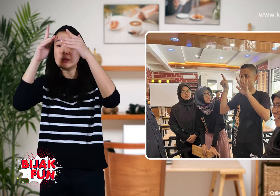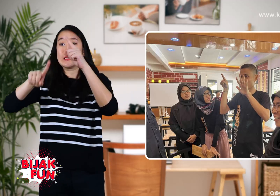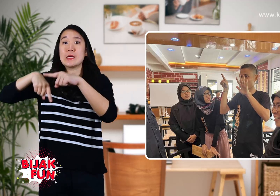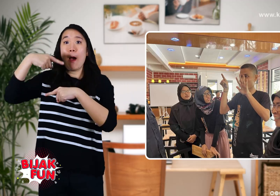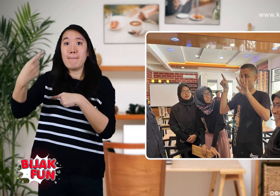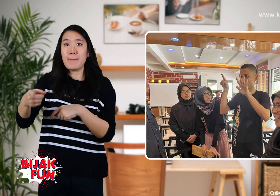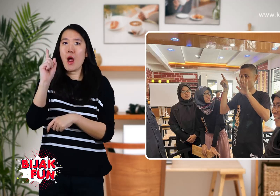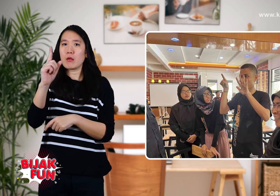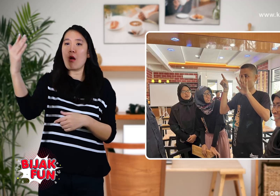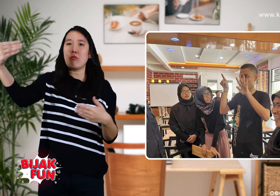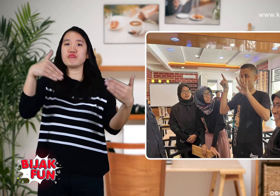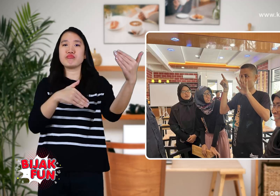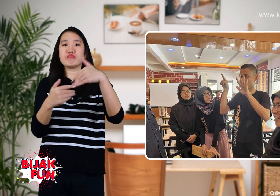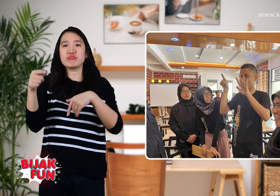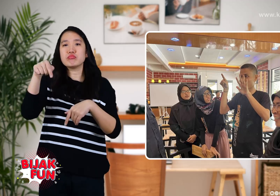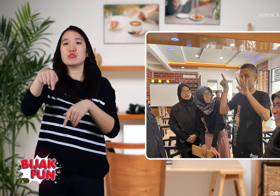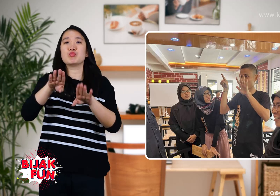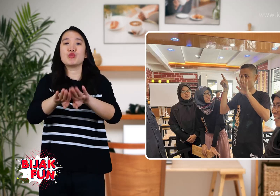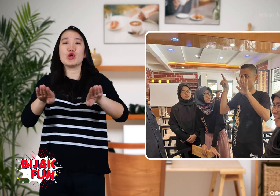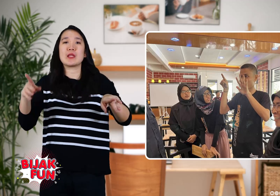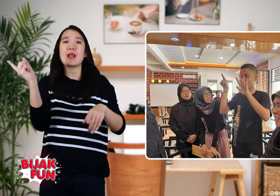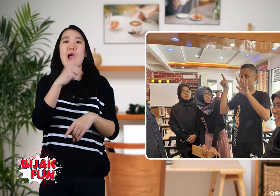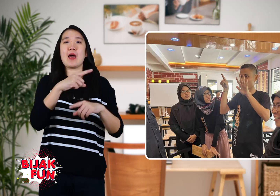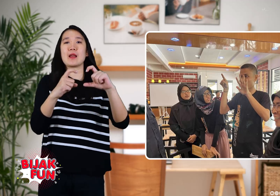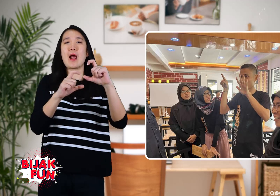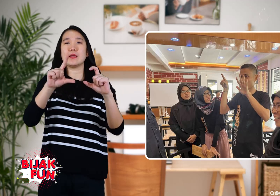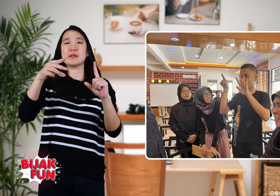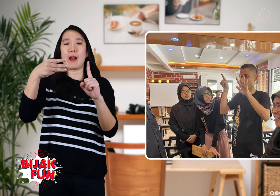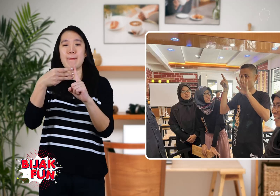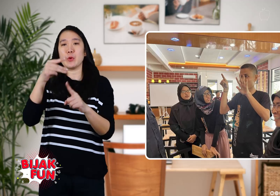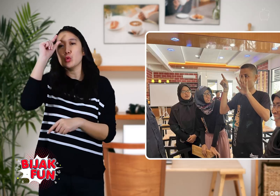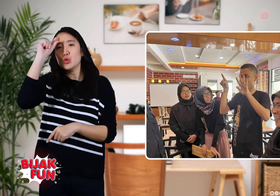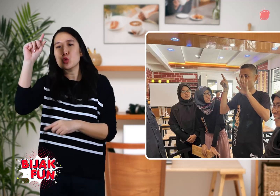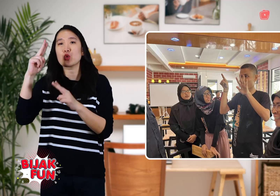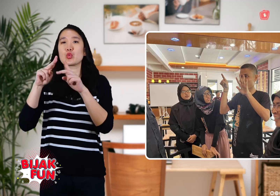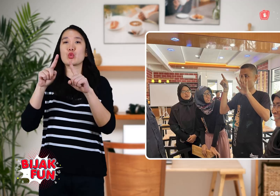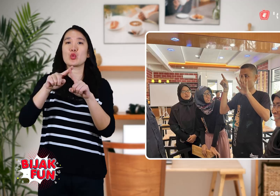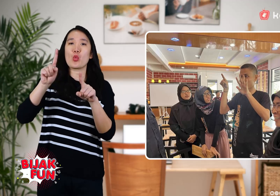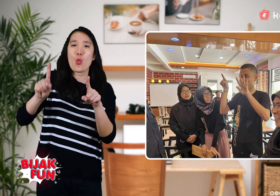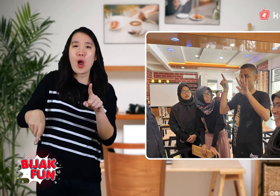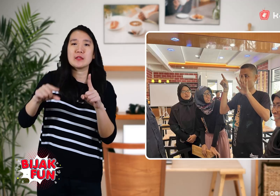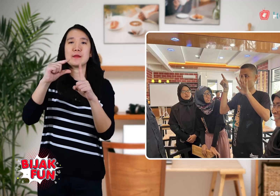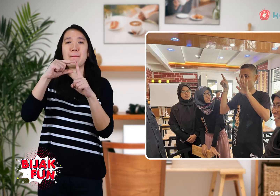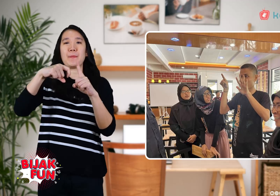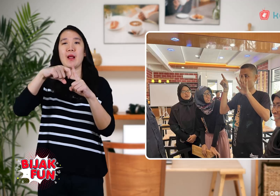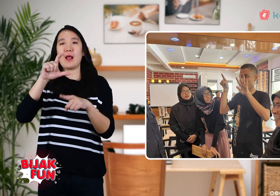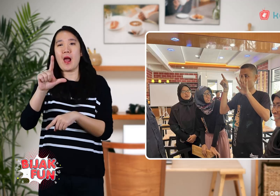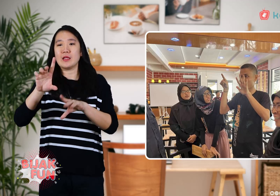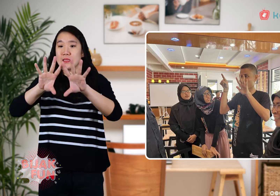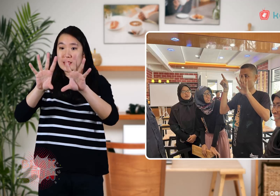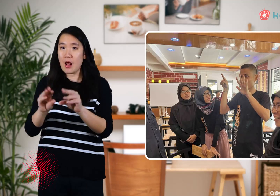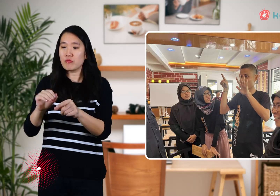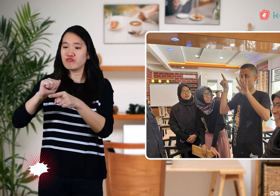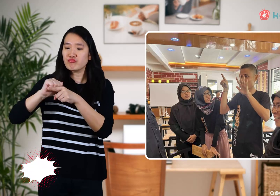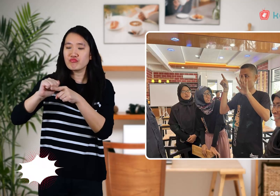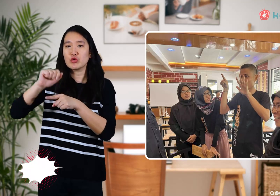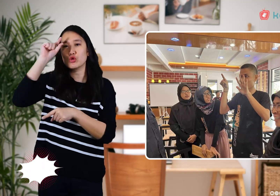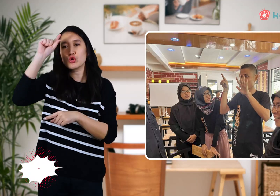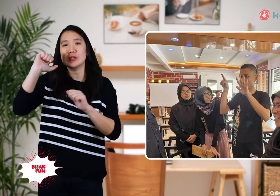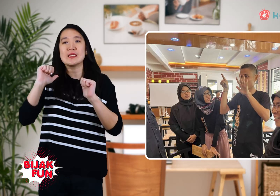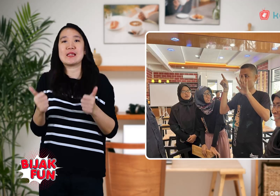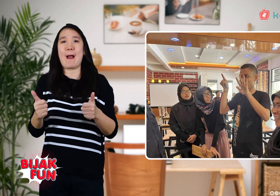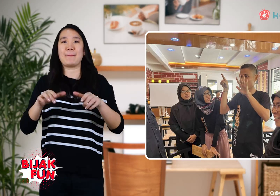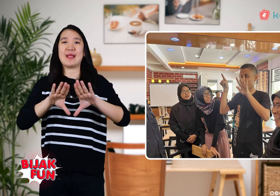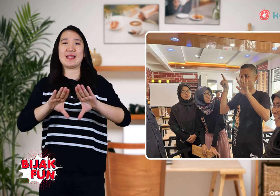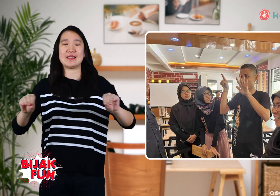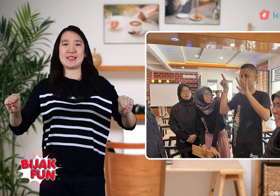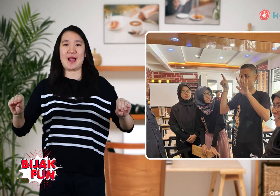Serta, ada murid dari SLB yang bertugas PKL sekaligus melatih untuk siap kerja.